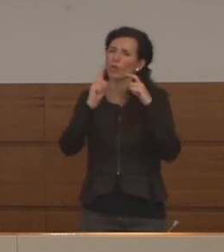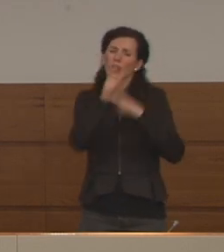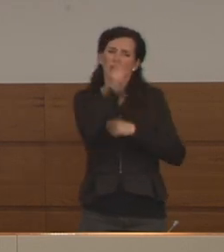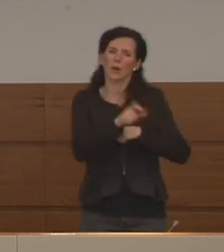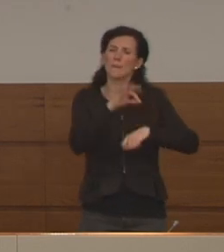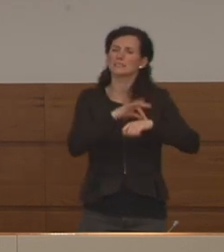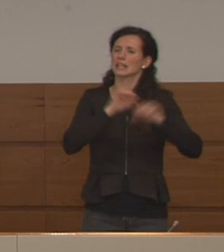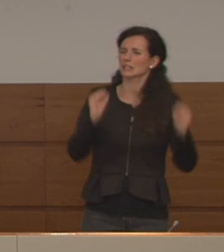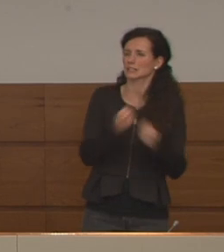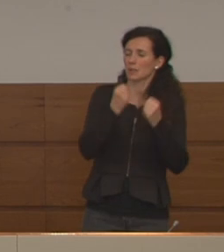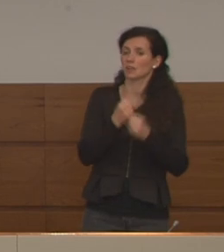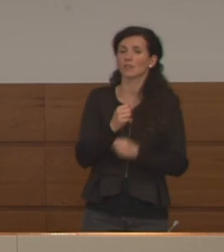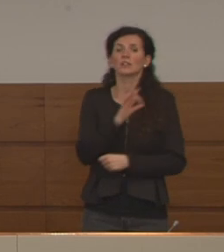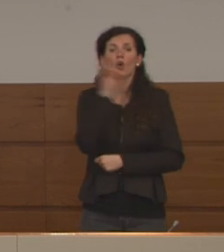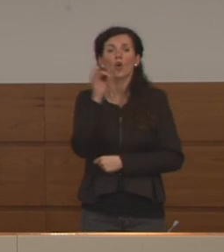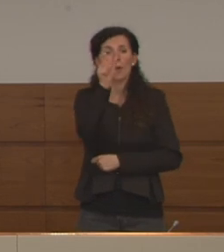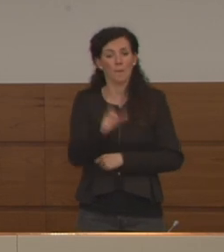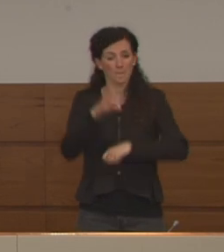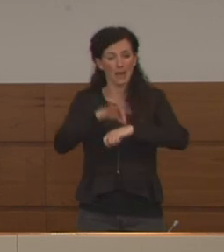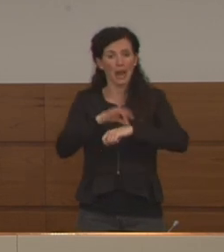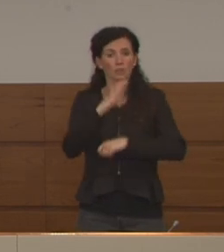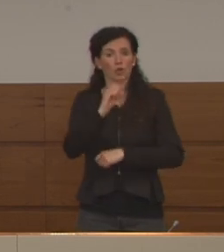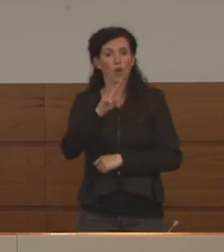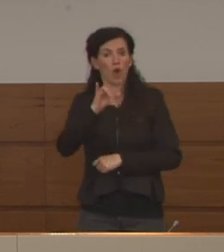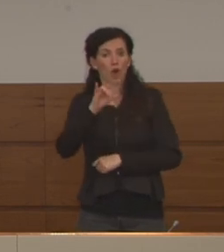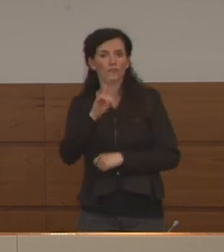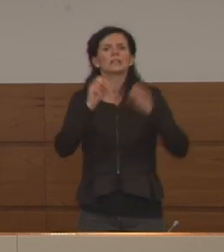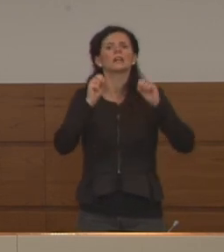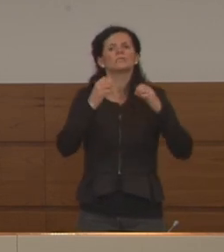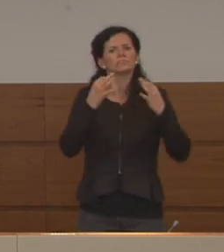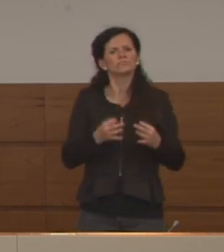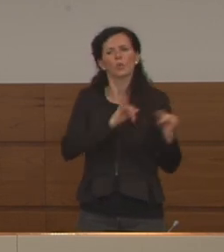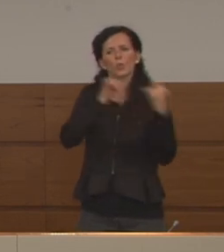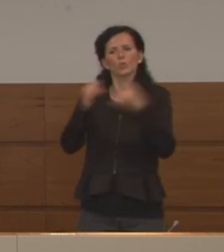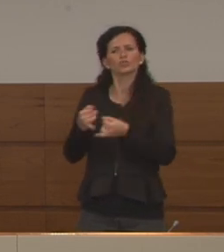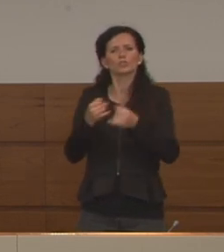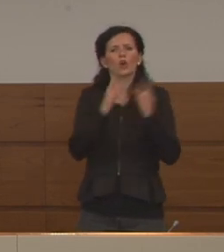covid dimessi dagli ospedali non ancora guariti e ricoverati e trasferiti